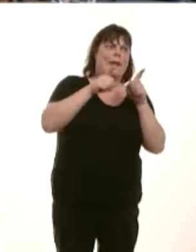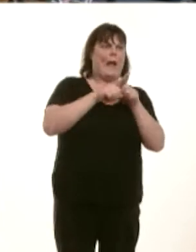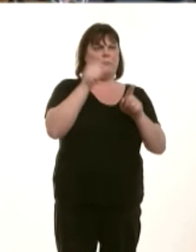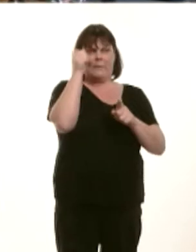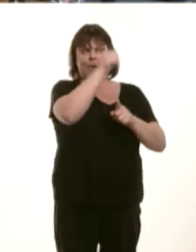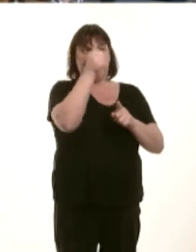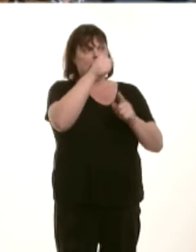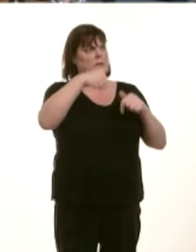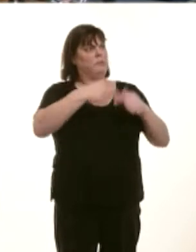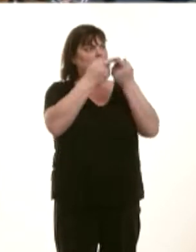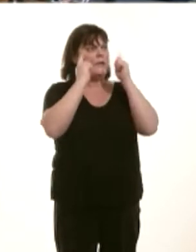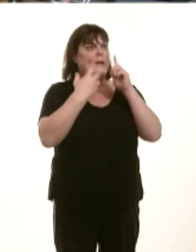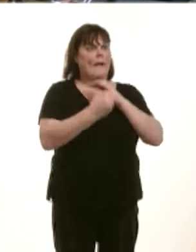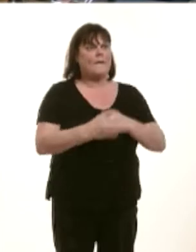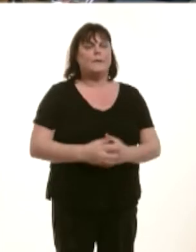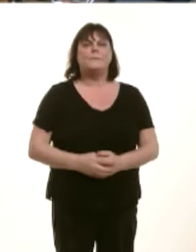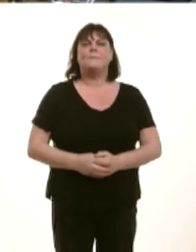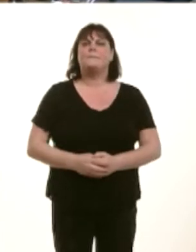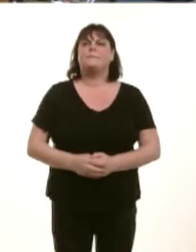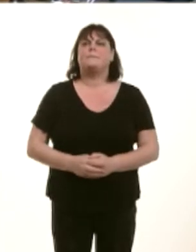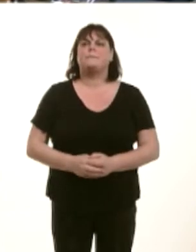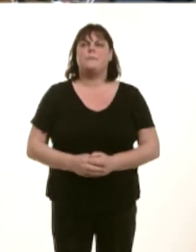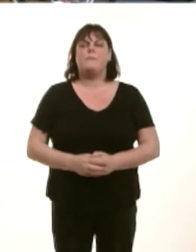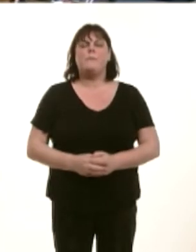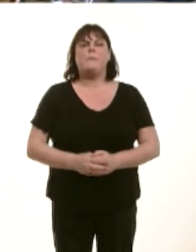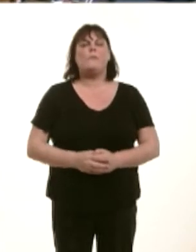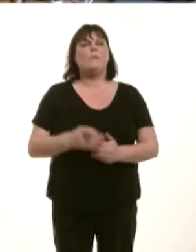Simon Thomas: Wel, er mwyn parhau ‚ír gwaith ardderchog mewn rhai prifysgolion o safbwynt